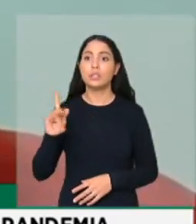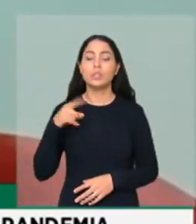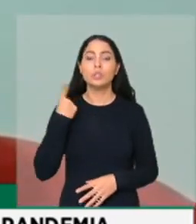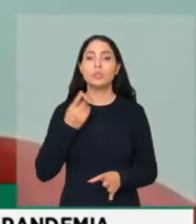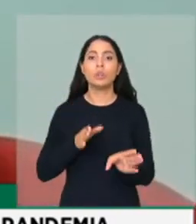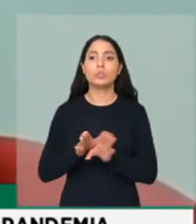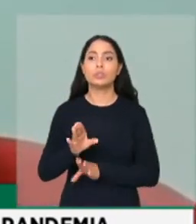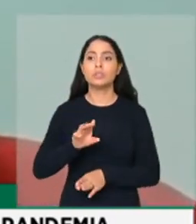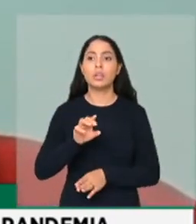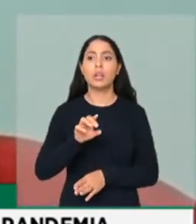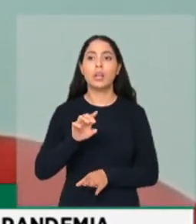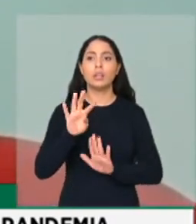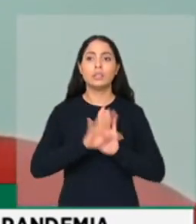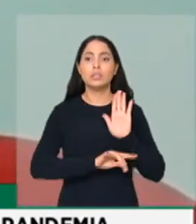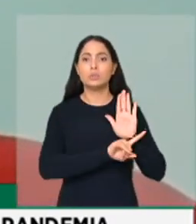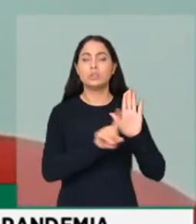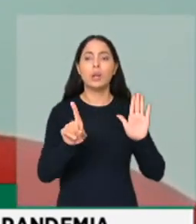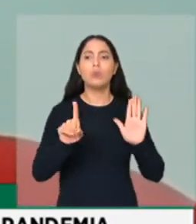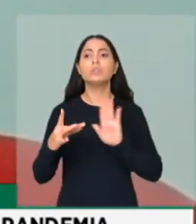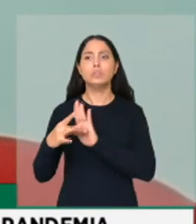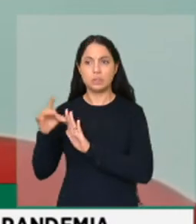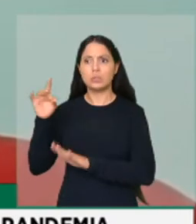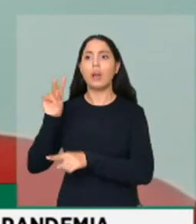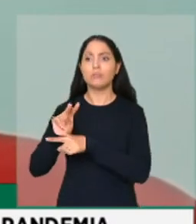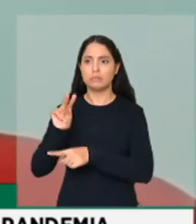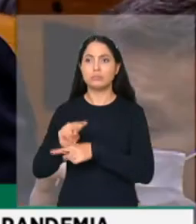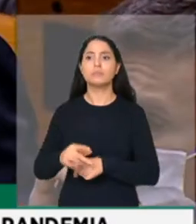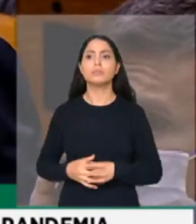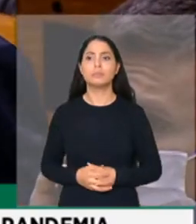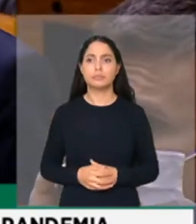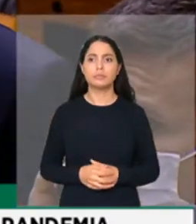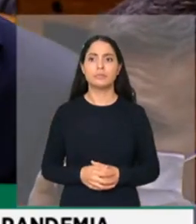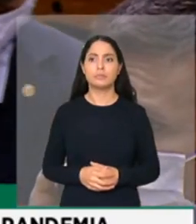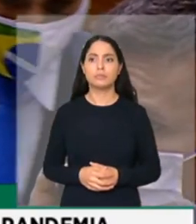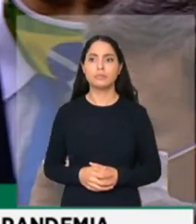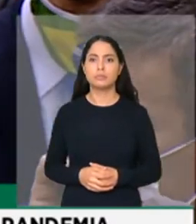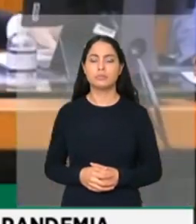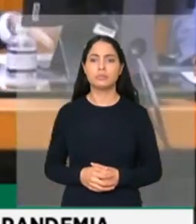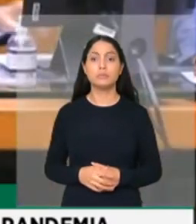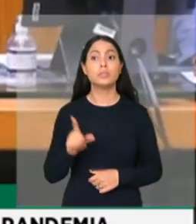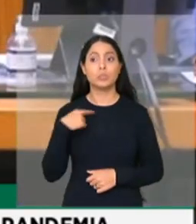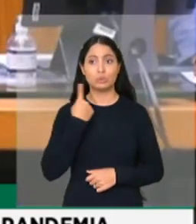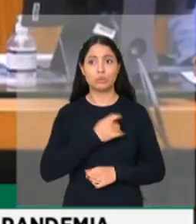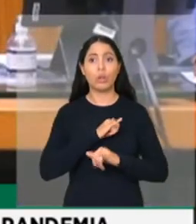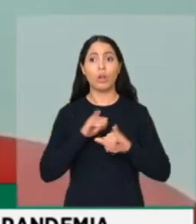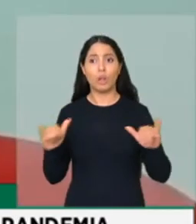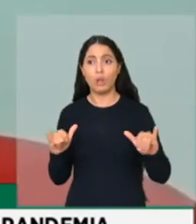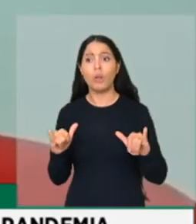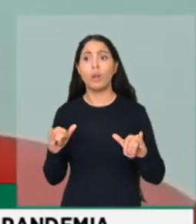DO PSOL. -- [DEPUTADO]: O BLOCO TODO, PRESIDENTE. -- [DEPUTADO]: REITERANDO A POSIÇÃO DE QUE ESSE SETOR FOI UM SETOR